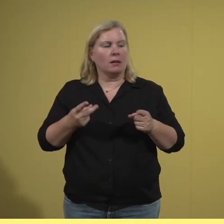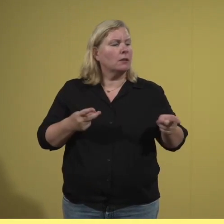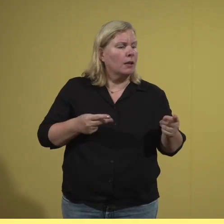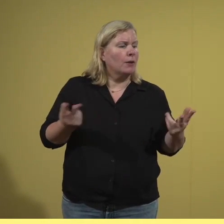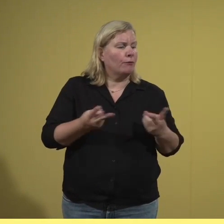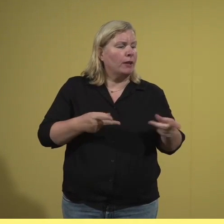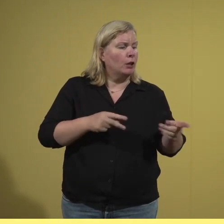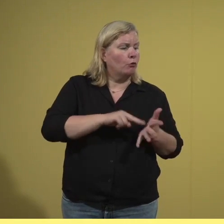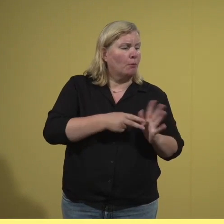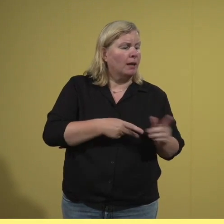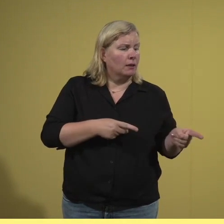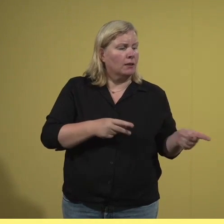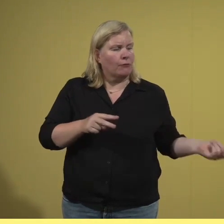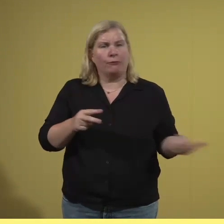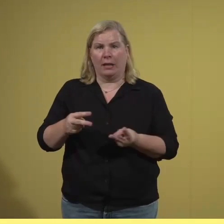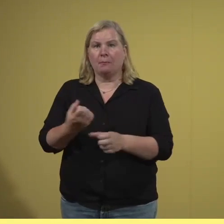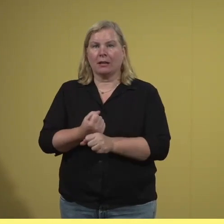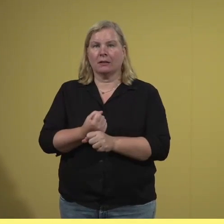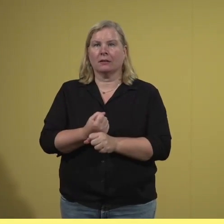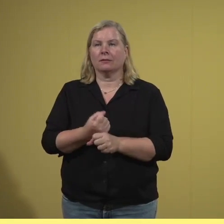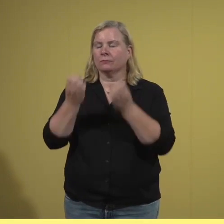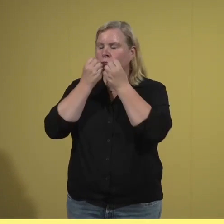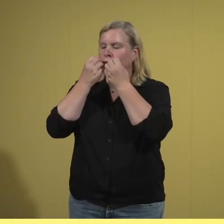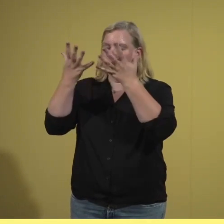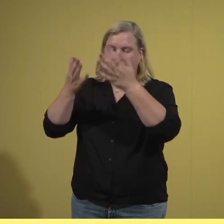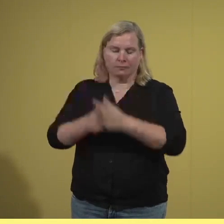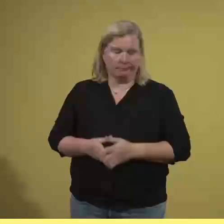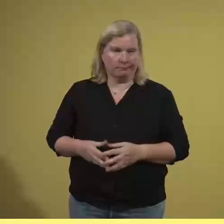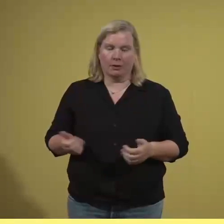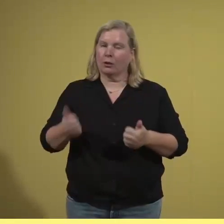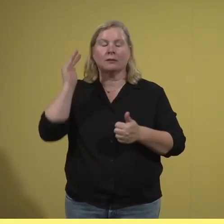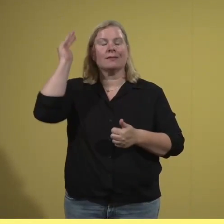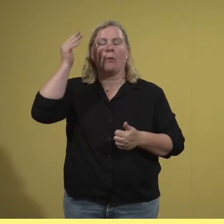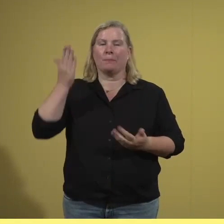so wie das da vorbereitet wurde. Ein Traum, meine Damen und Herren.